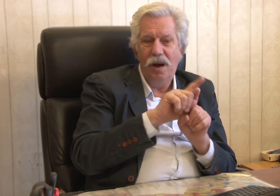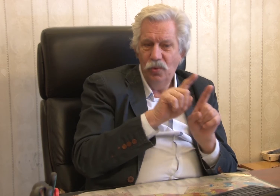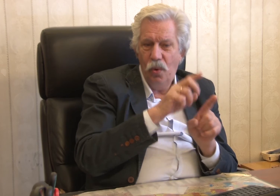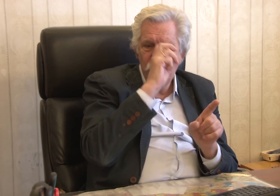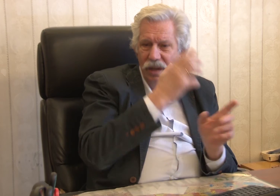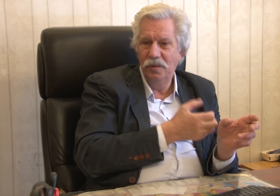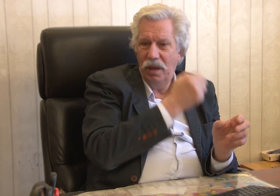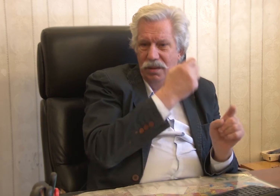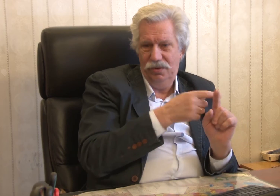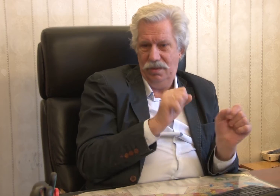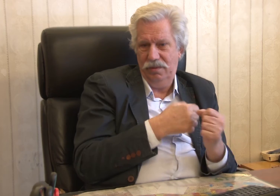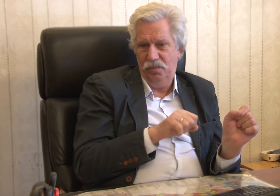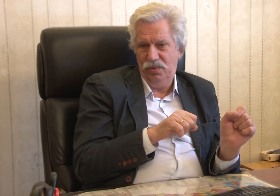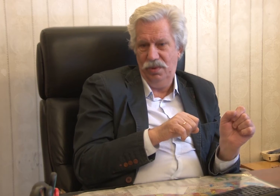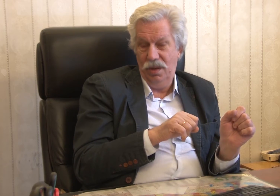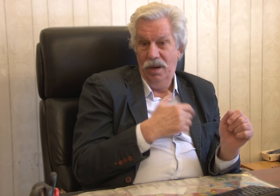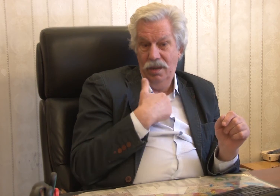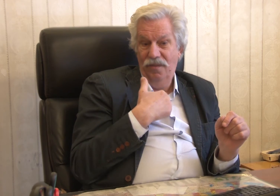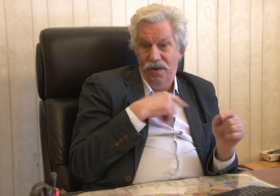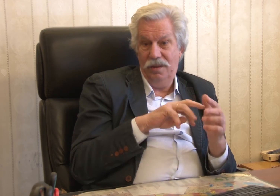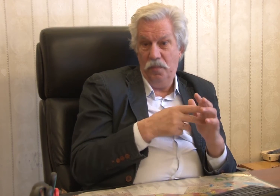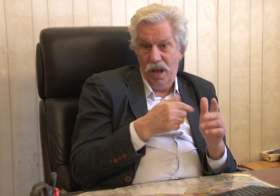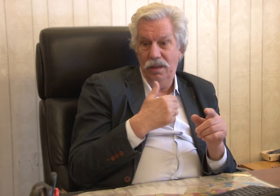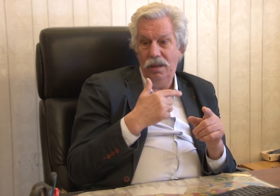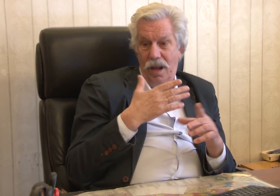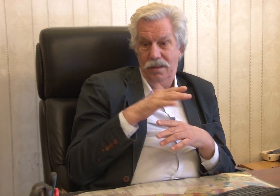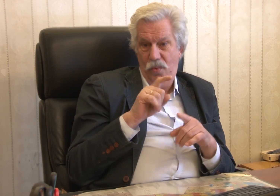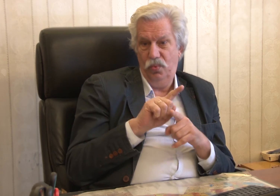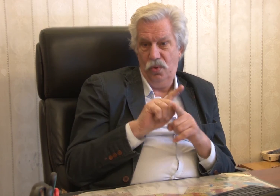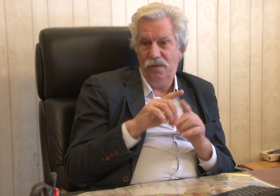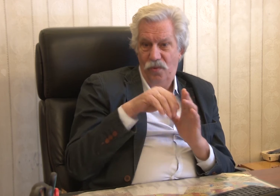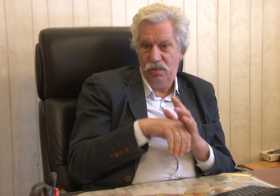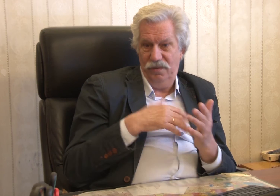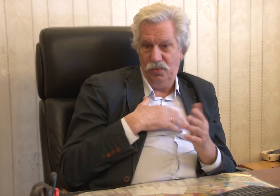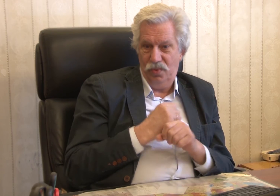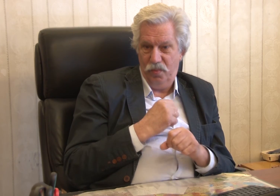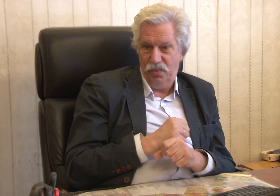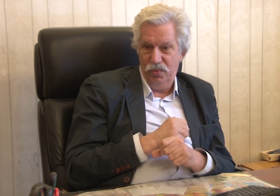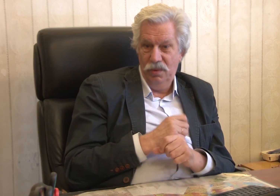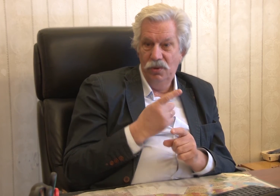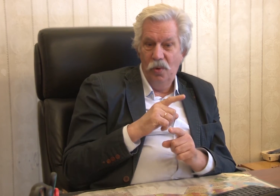Все-таки эта инициатива невозможна без поддержки государства… Это входит в текущую работу нашего отдела, цель -